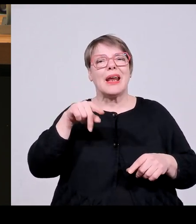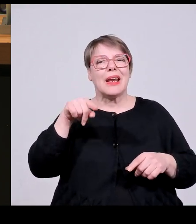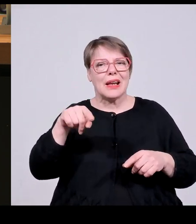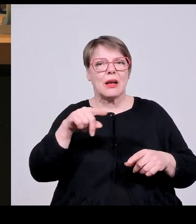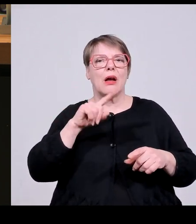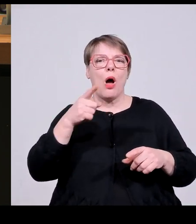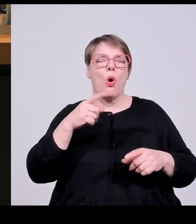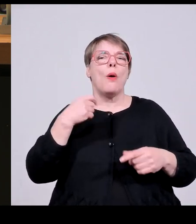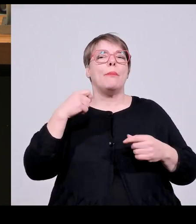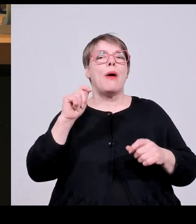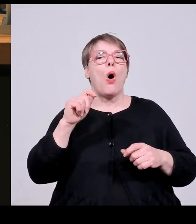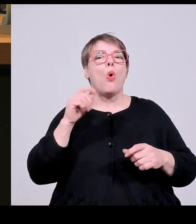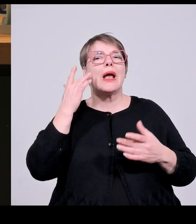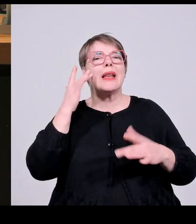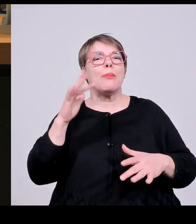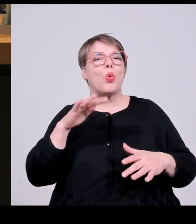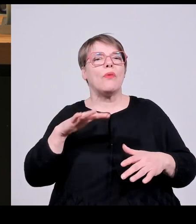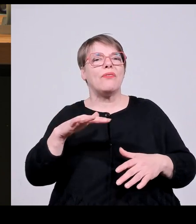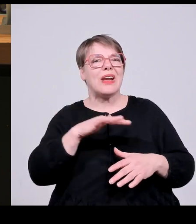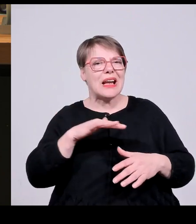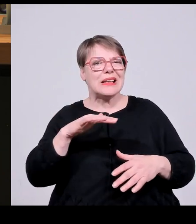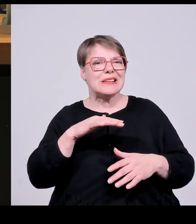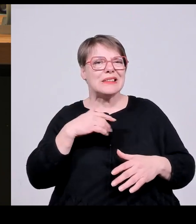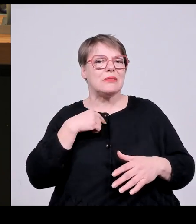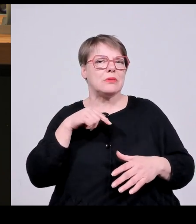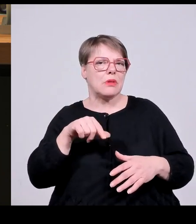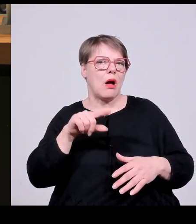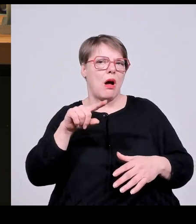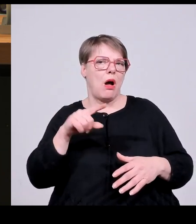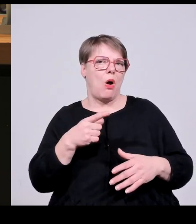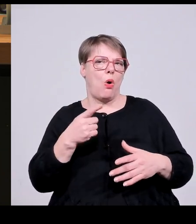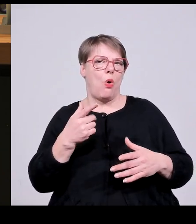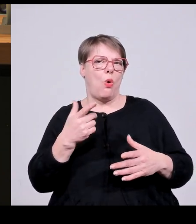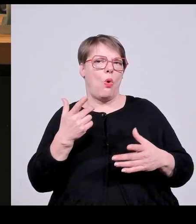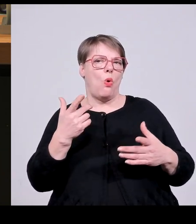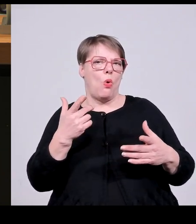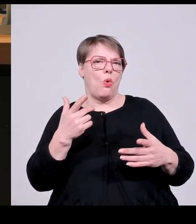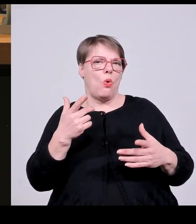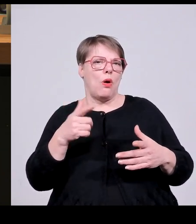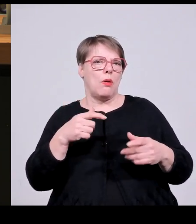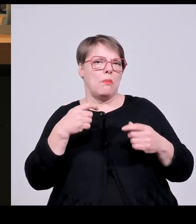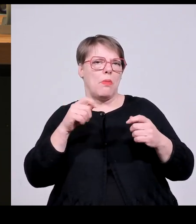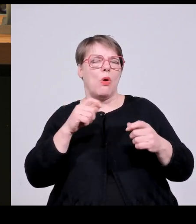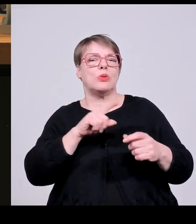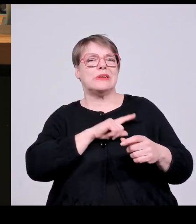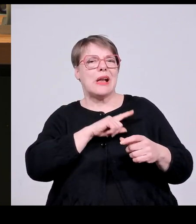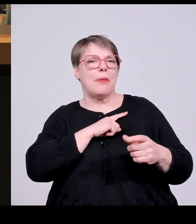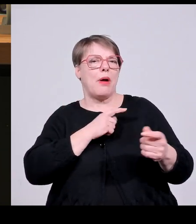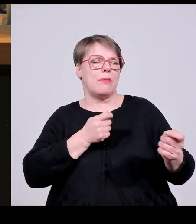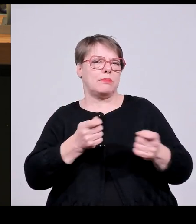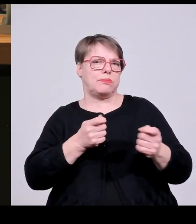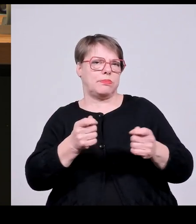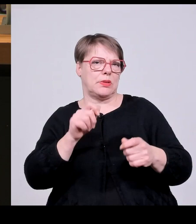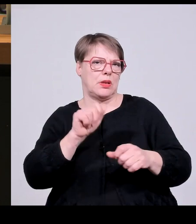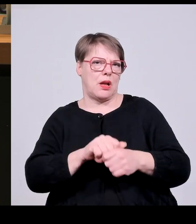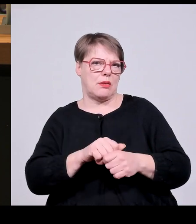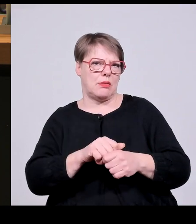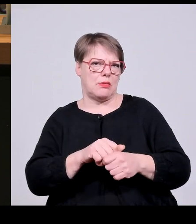das hatten wir im Koalitionsvertrag niedergelegt, dass wir mehr Dach- und Fassadenbegrünung bekommen,